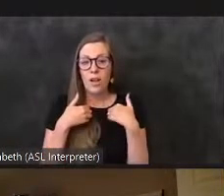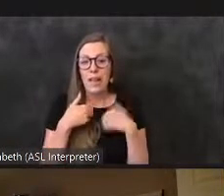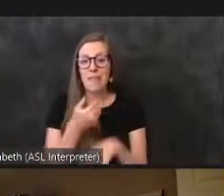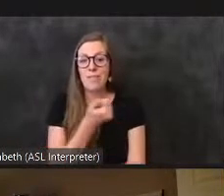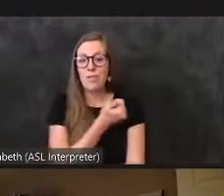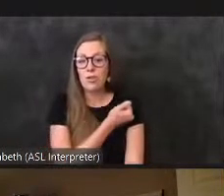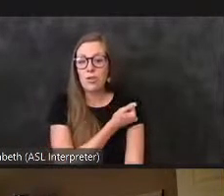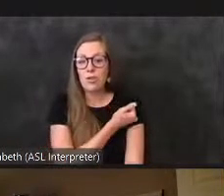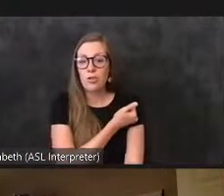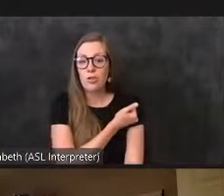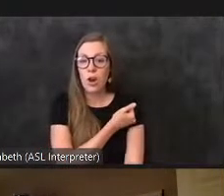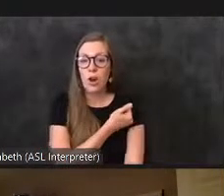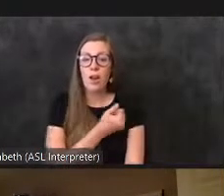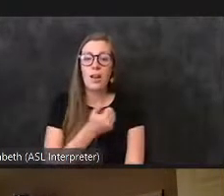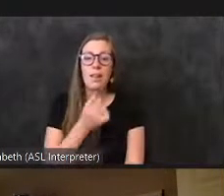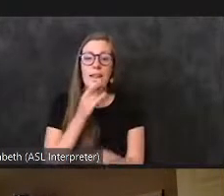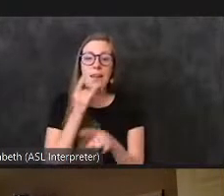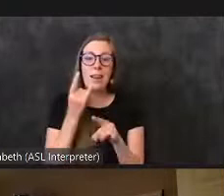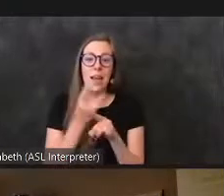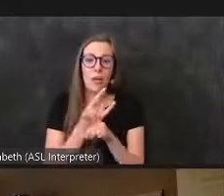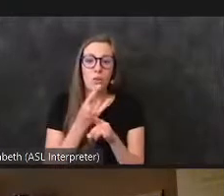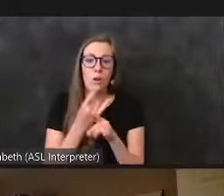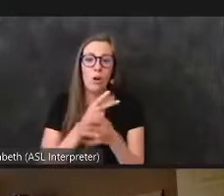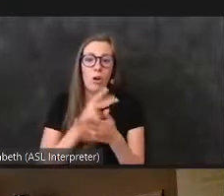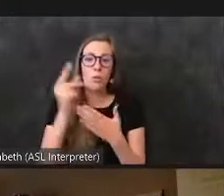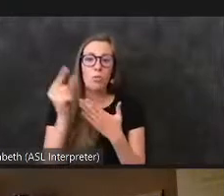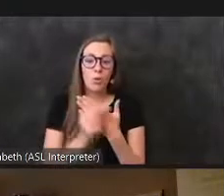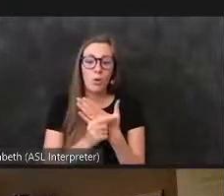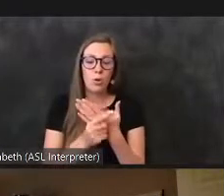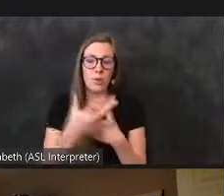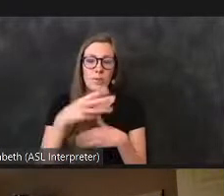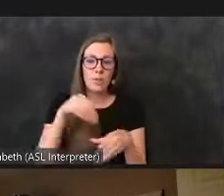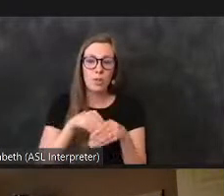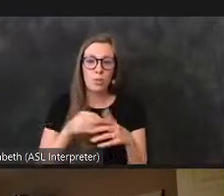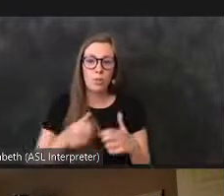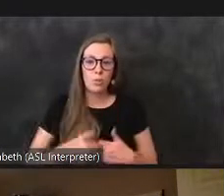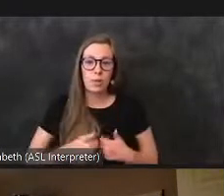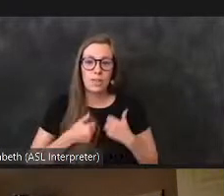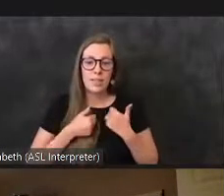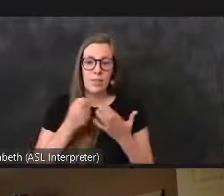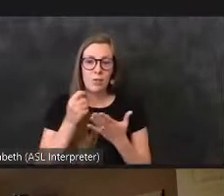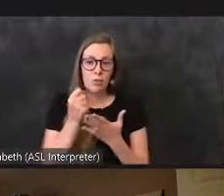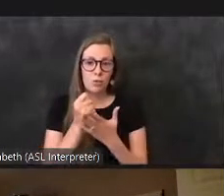Tenemos el programa de drogas y alcohol que incluye tratamientos residenciales